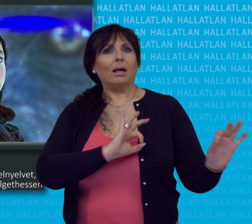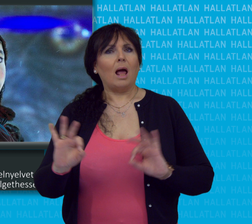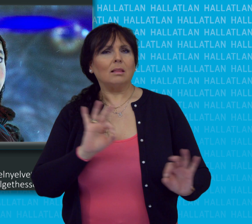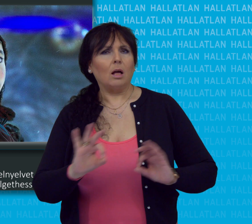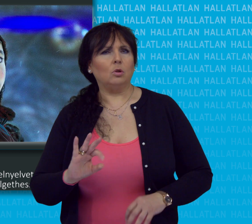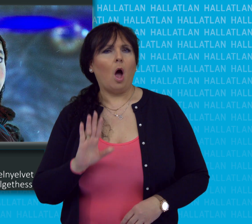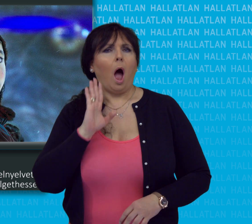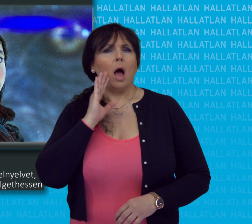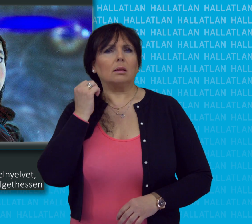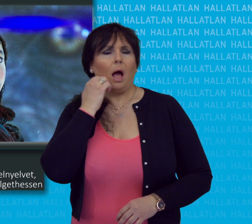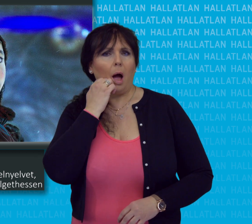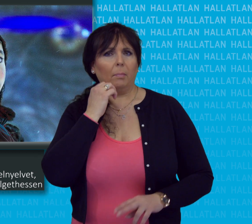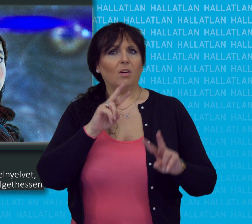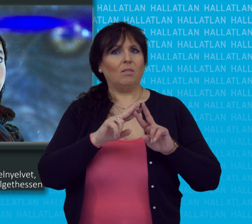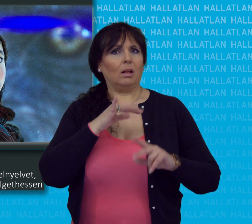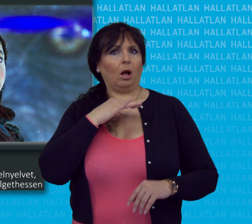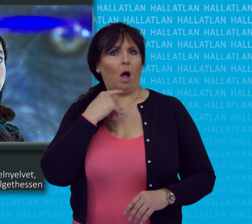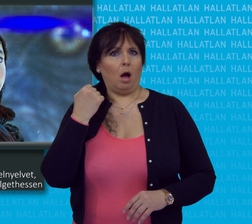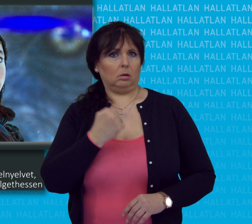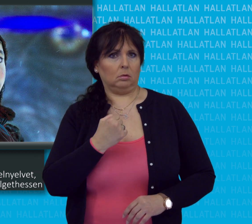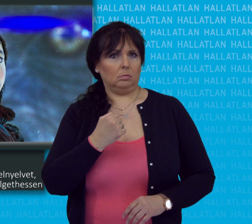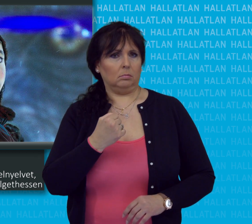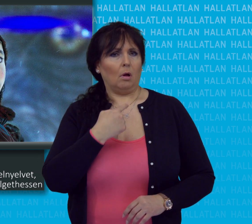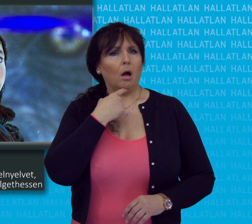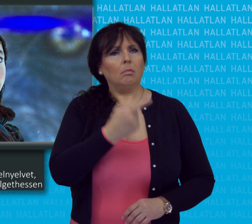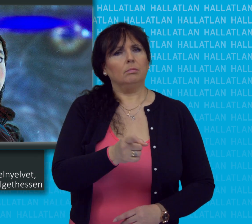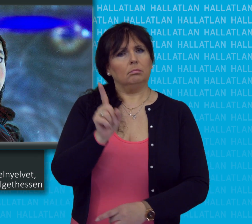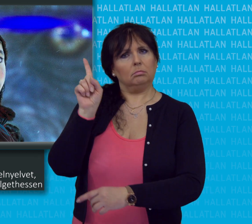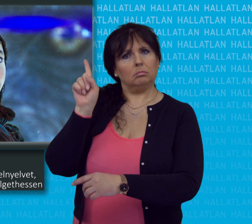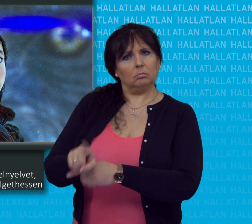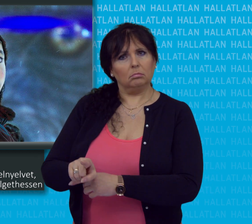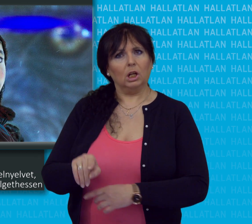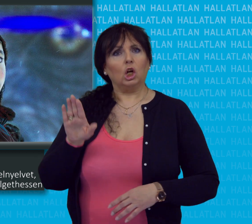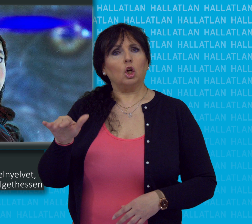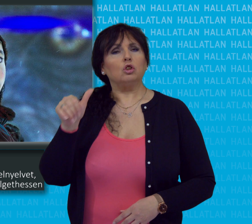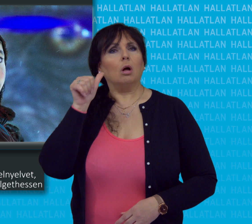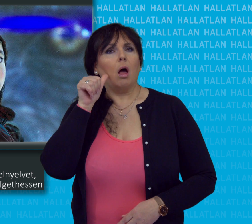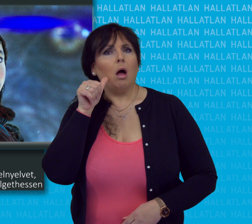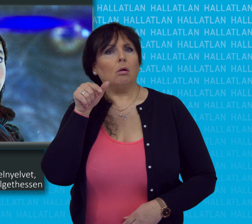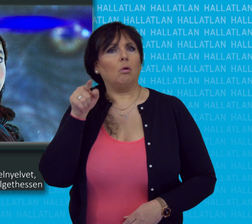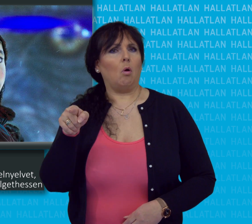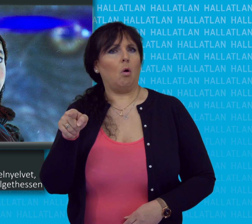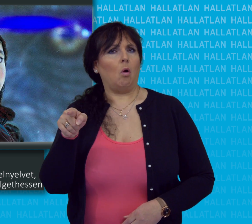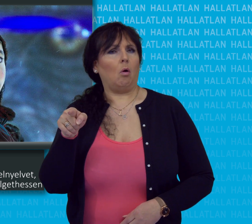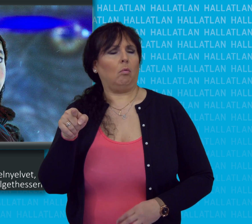Könnyen veszi az utasításokat Adam Wingard rendezőtől,